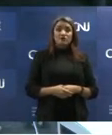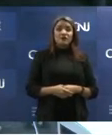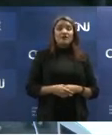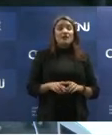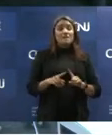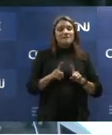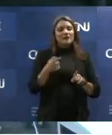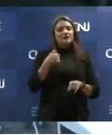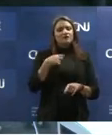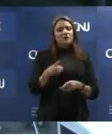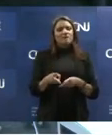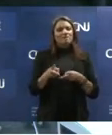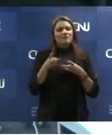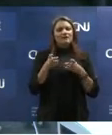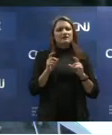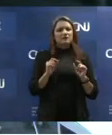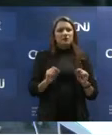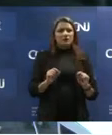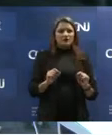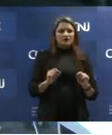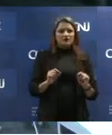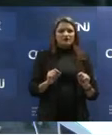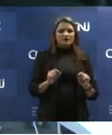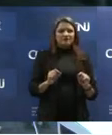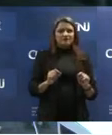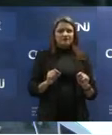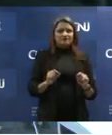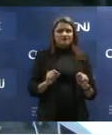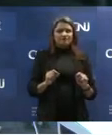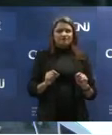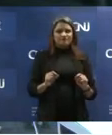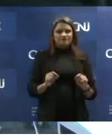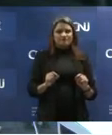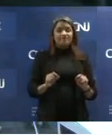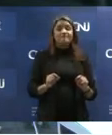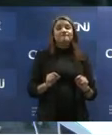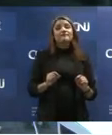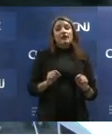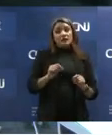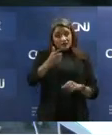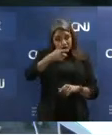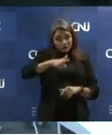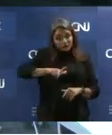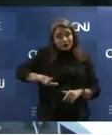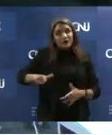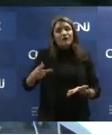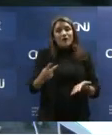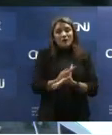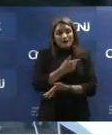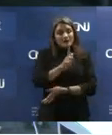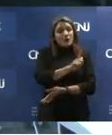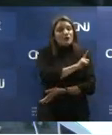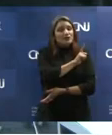é que estamos diante de um caso de má gestão. Novamente, é uma má gestão que implicou no